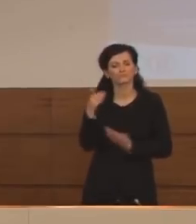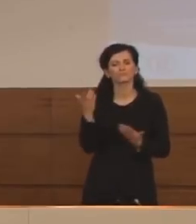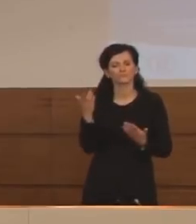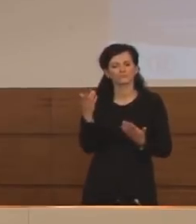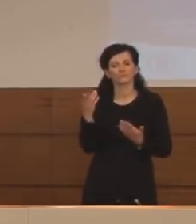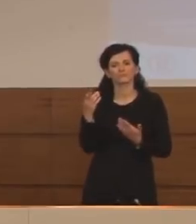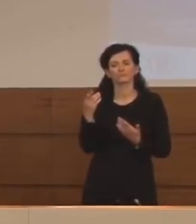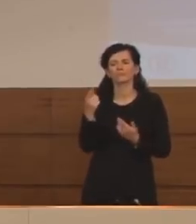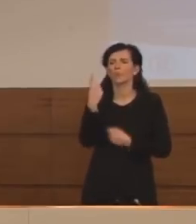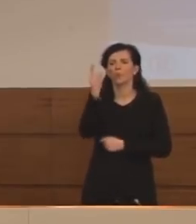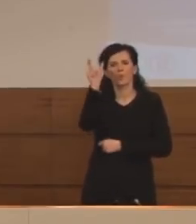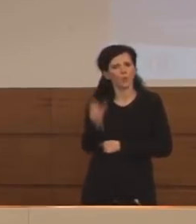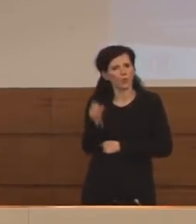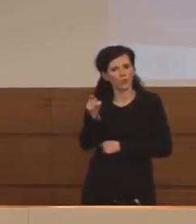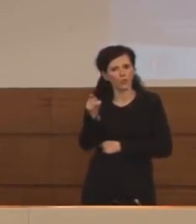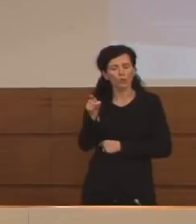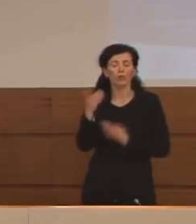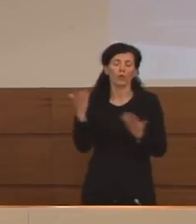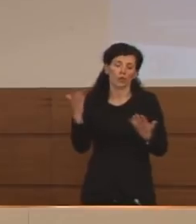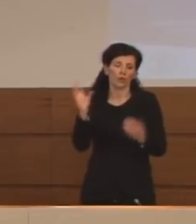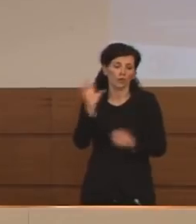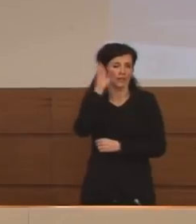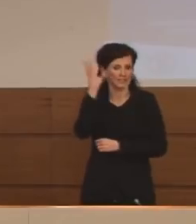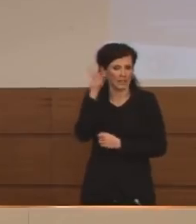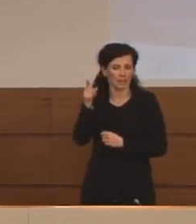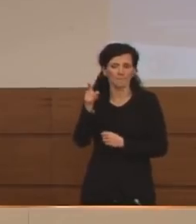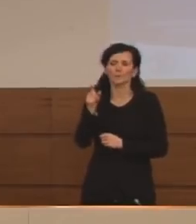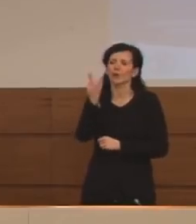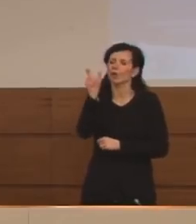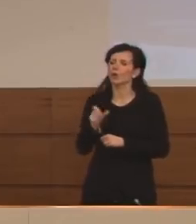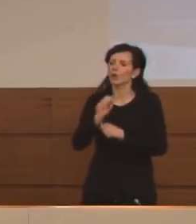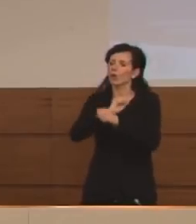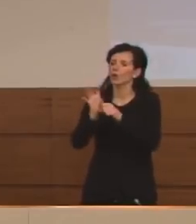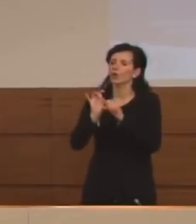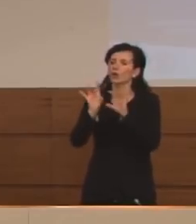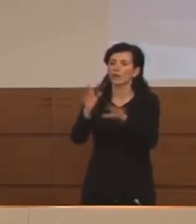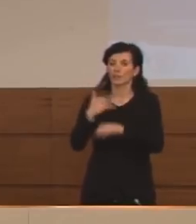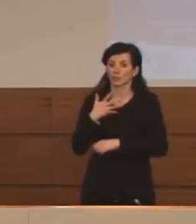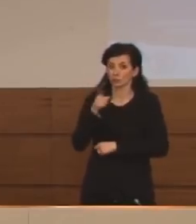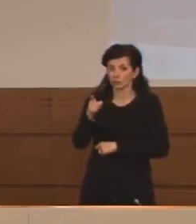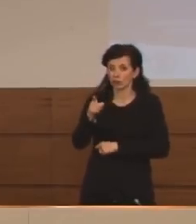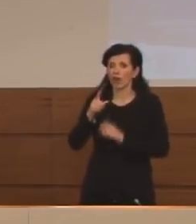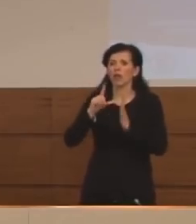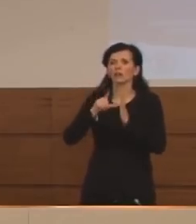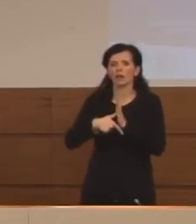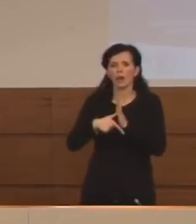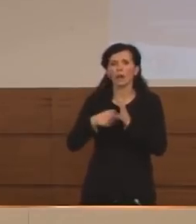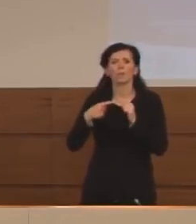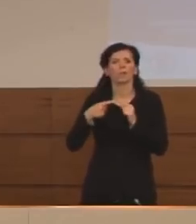in cui una persona, per esempio, resta positiva per più tempo rispetto alle due settimane.